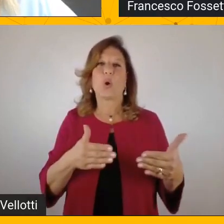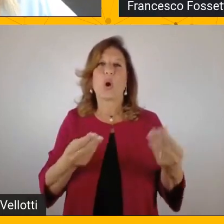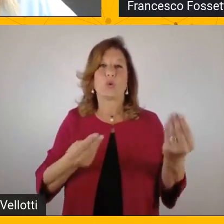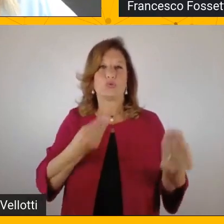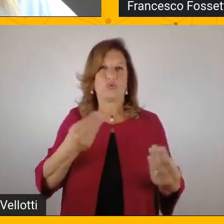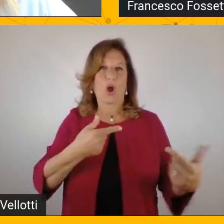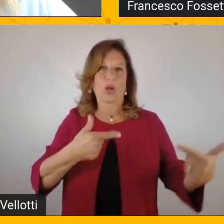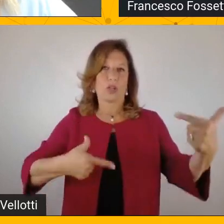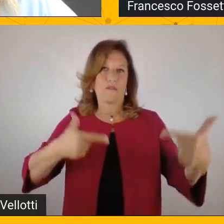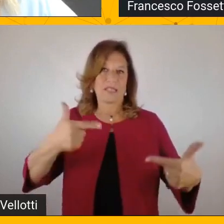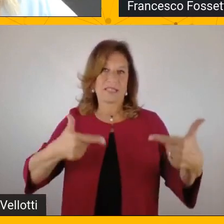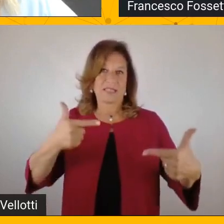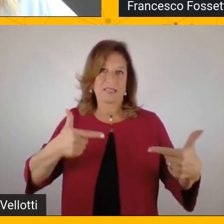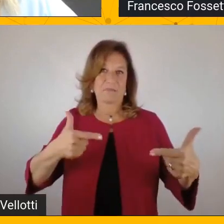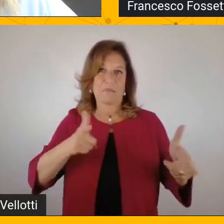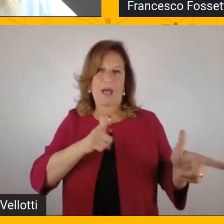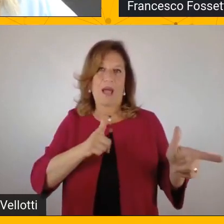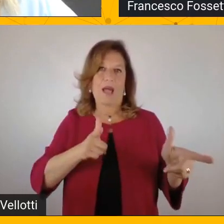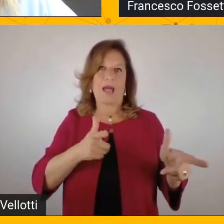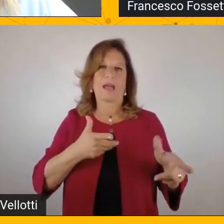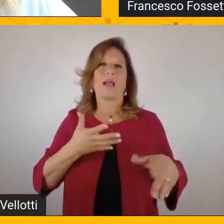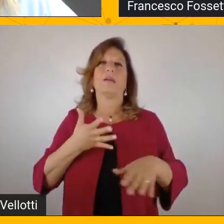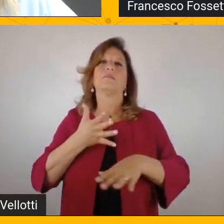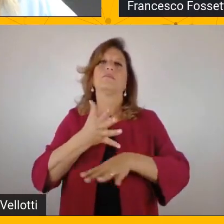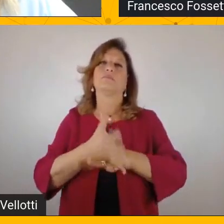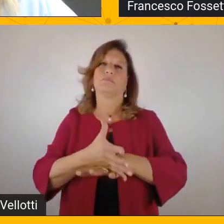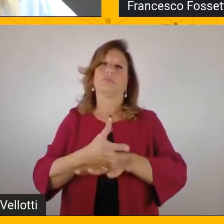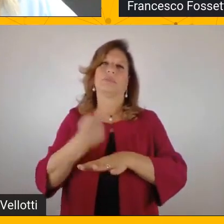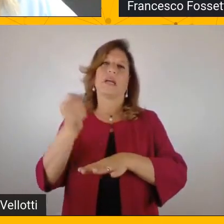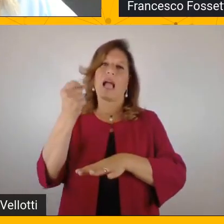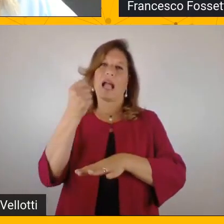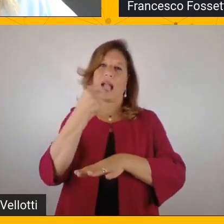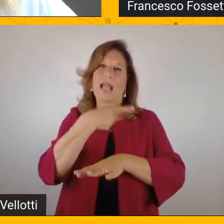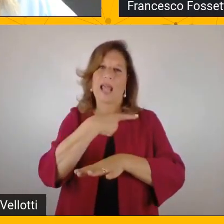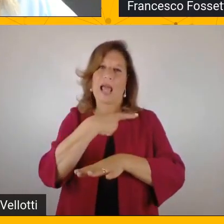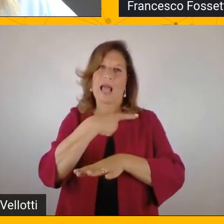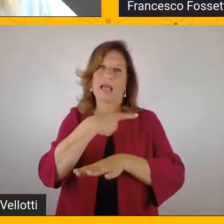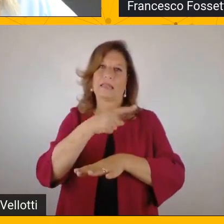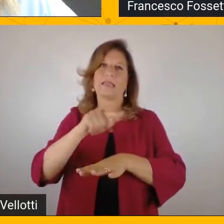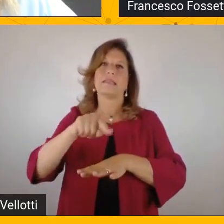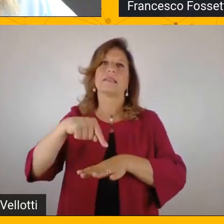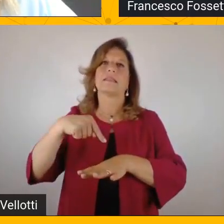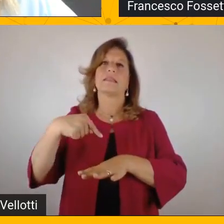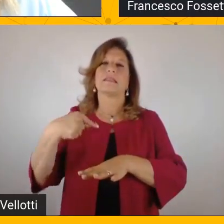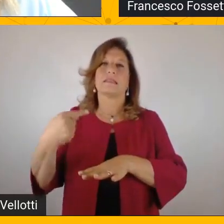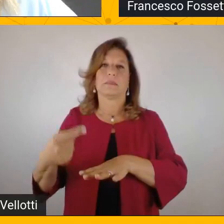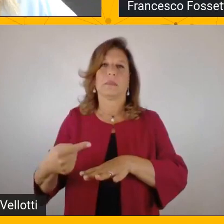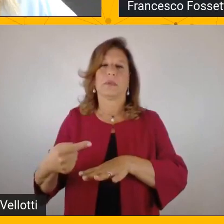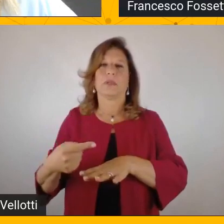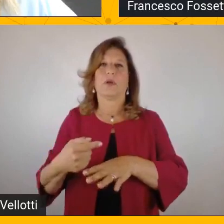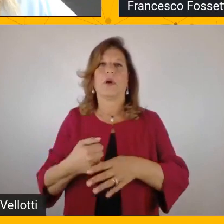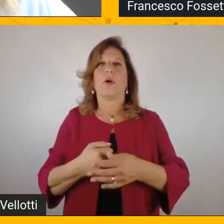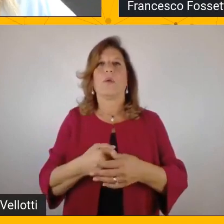spara ehm con un accesso gratuito e che sono pensati per